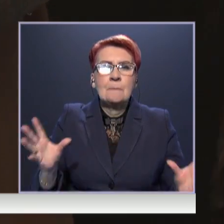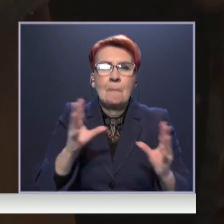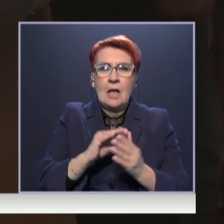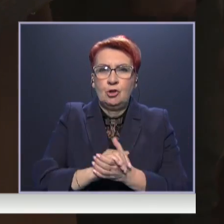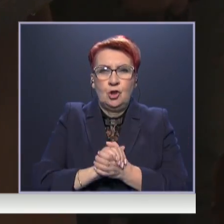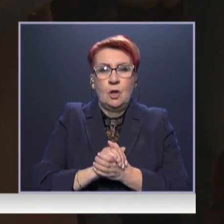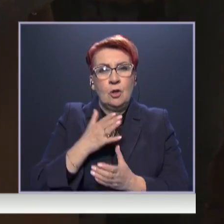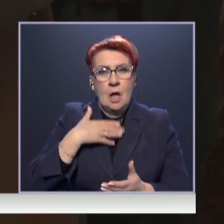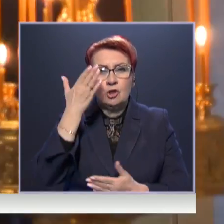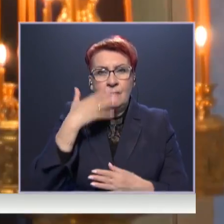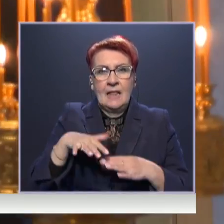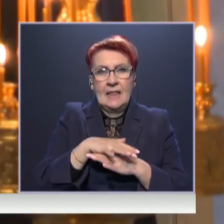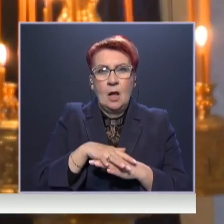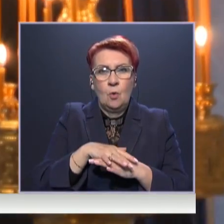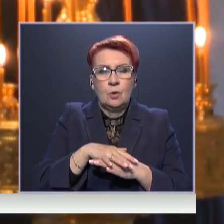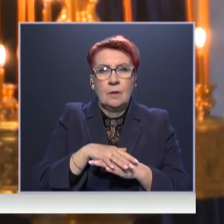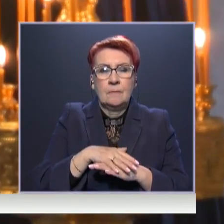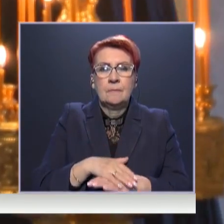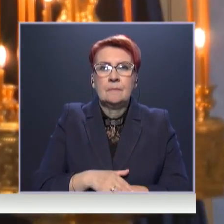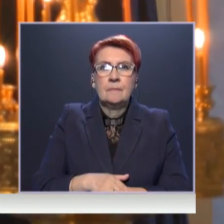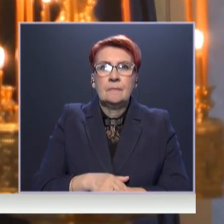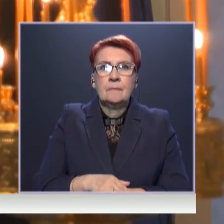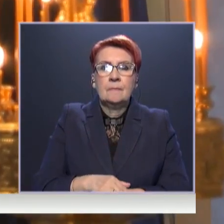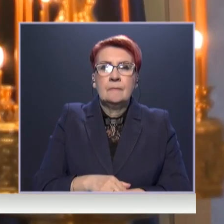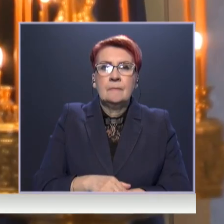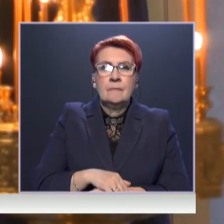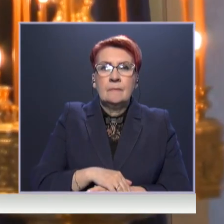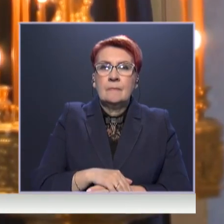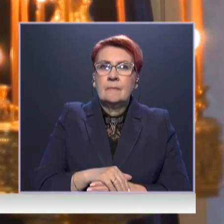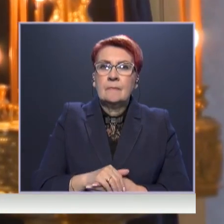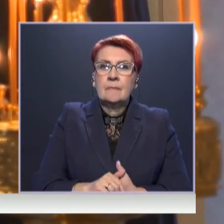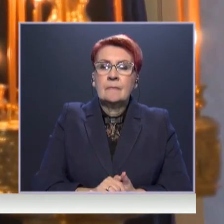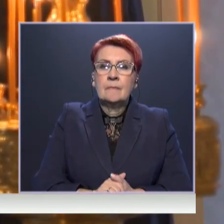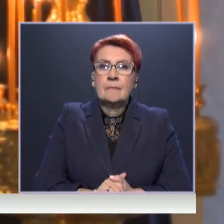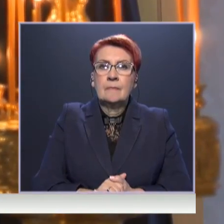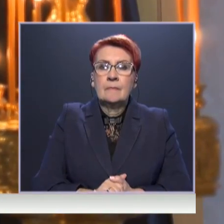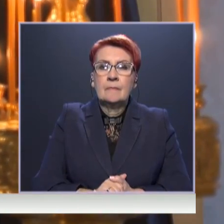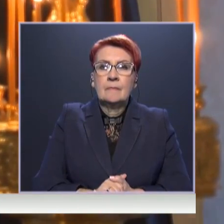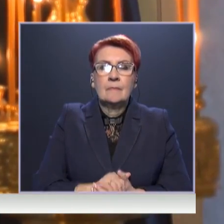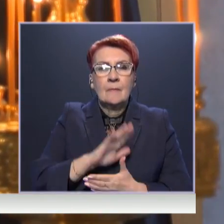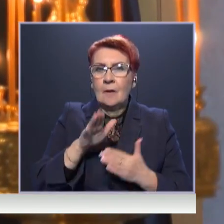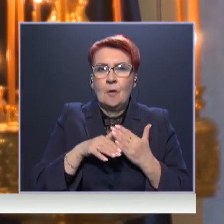народа под водительством Пресвятой Богородицы через